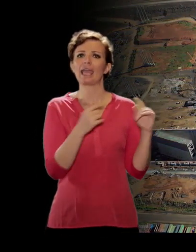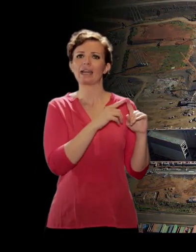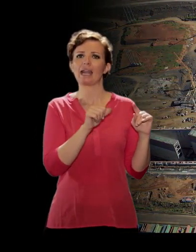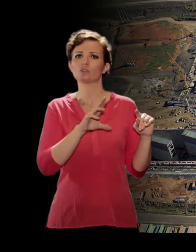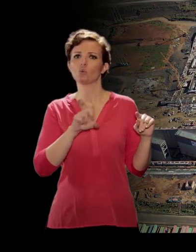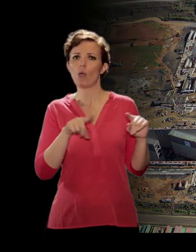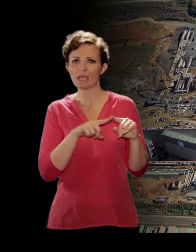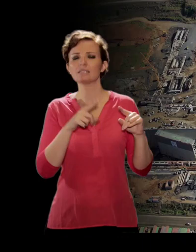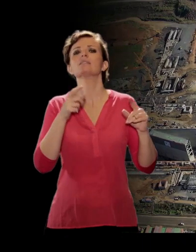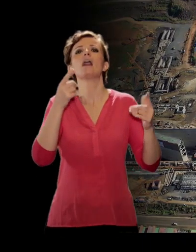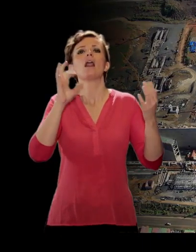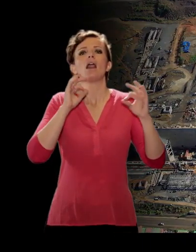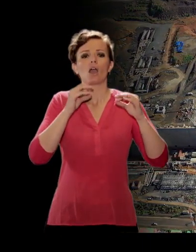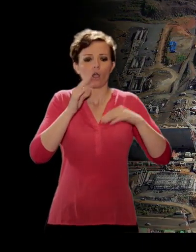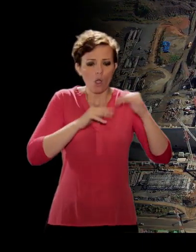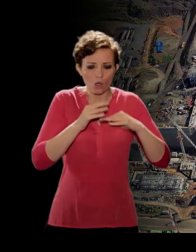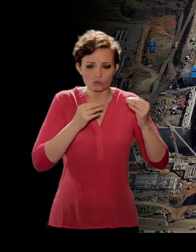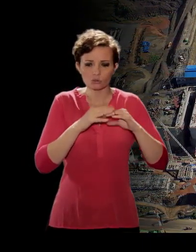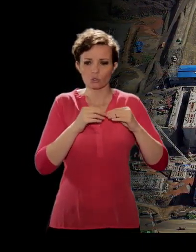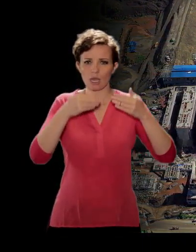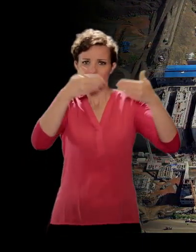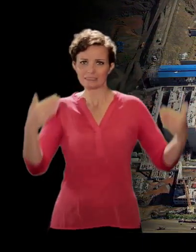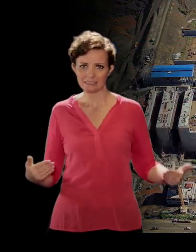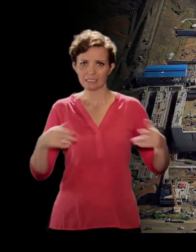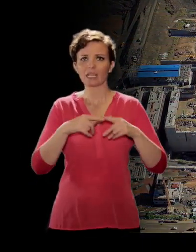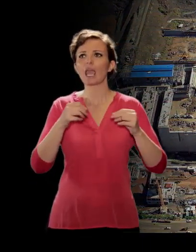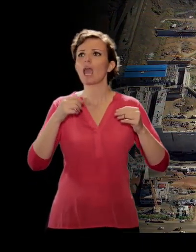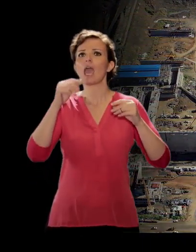e nell'Europa dell'est nella costruzioni di nuove infrastrutture di trasporto.